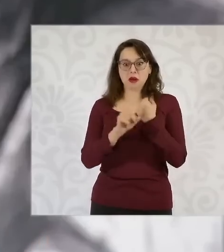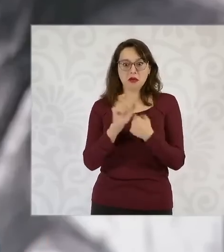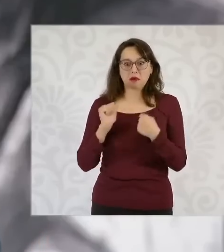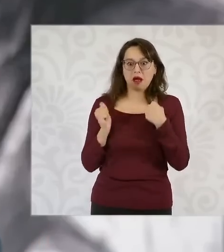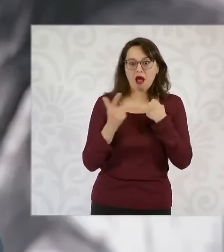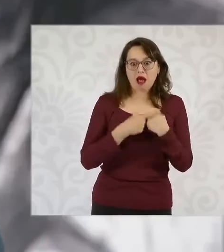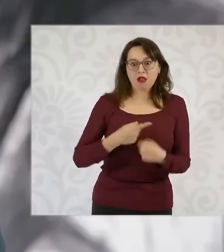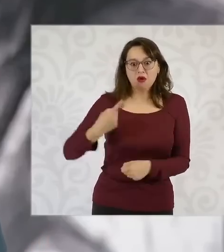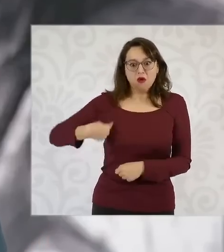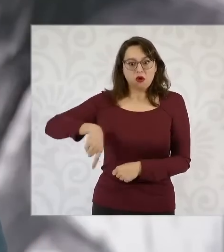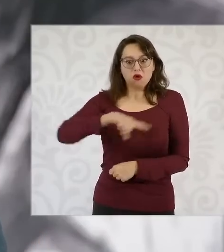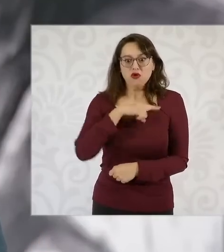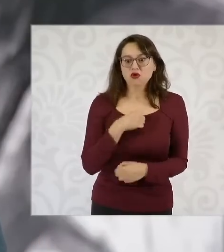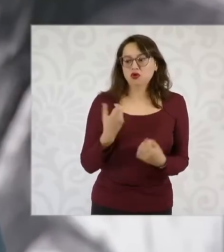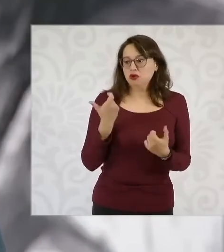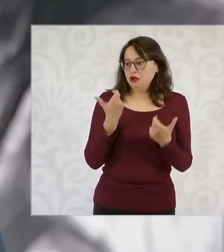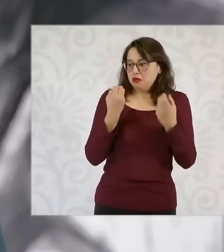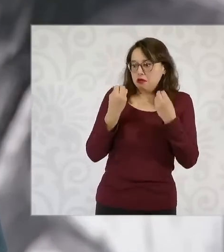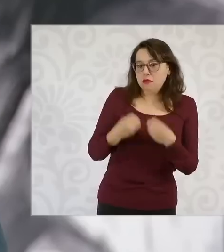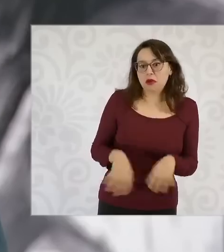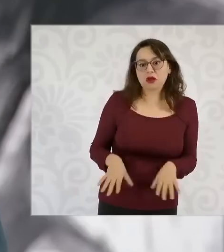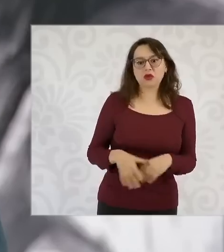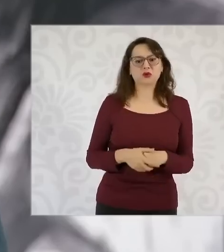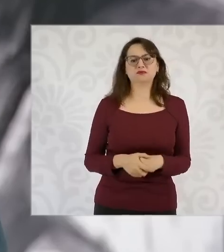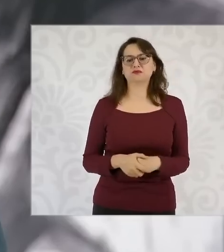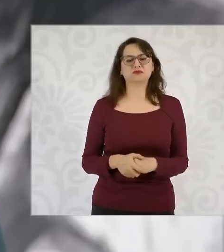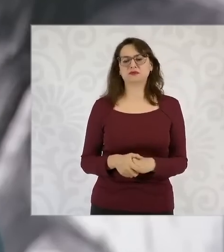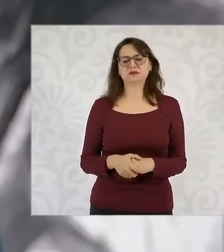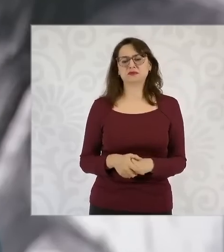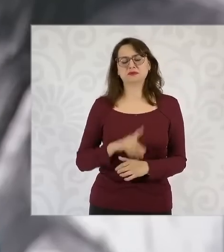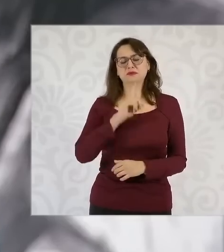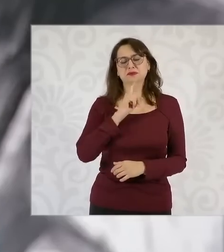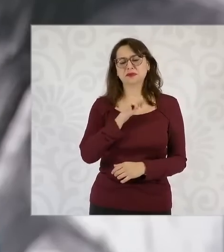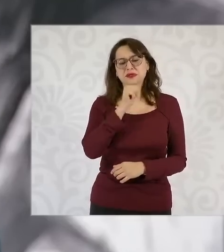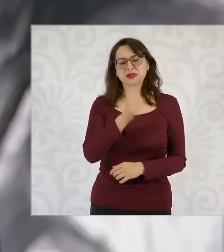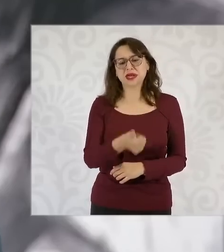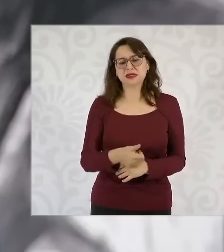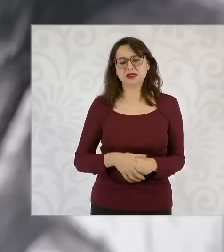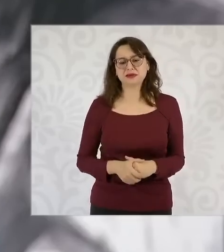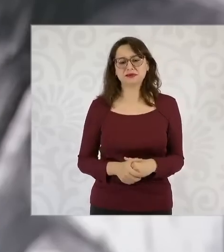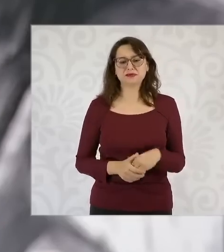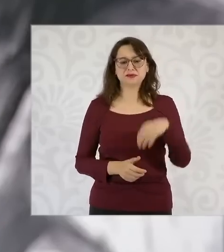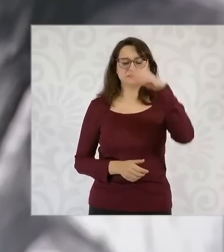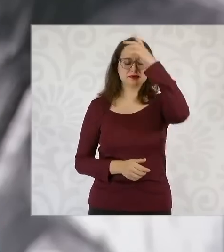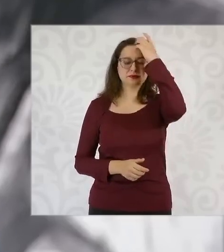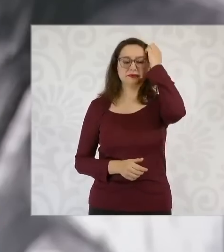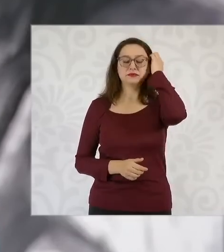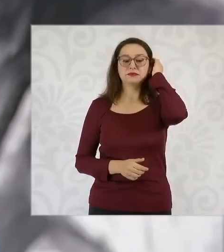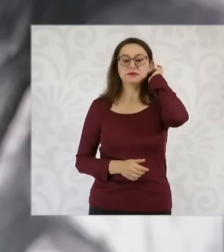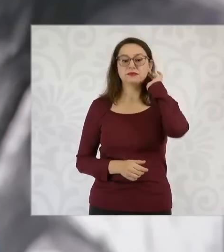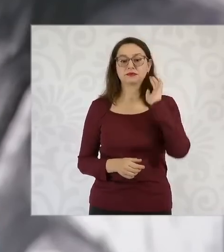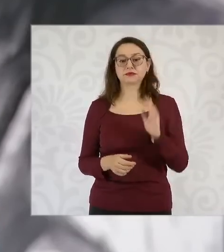Estados Unidos O sí entre México y Estados Unidos a favor de México al revés es a favor de Estados